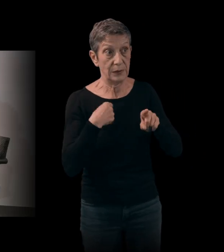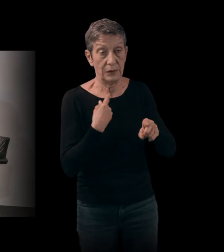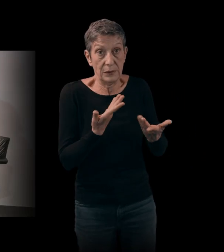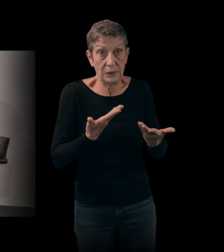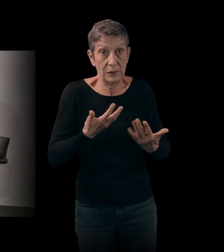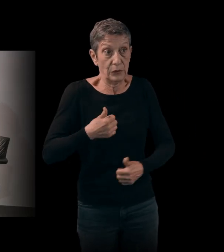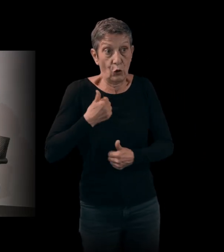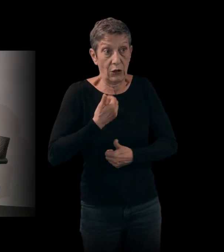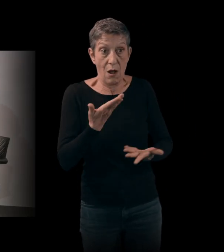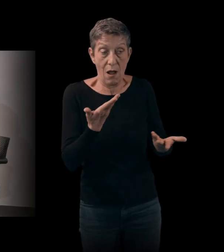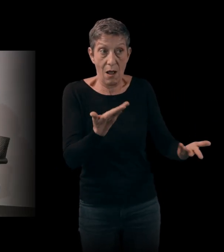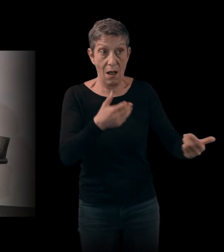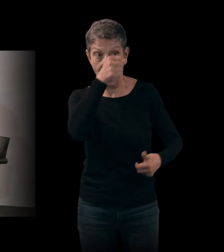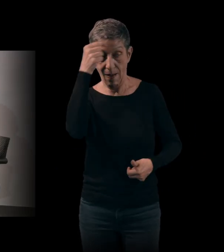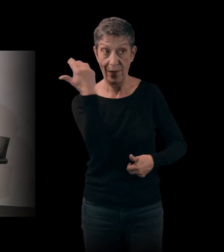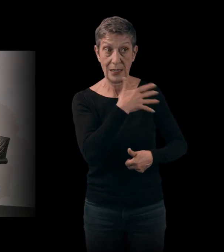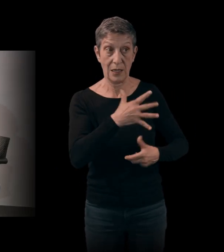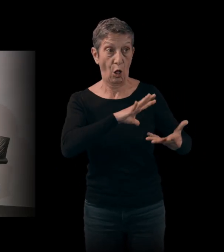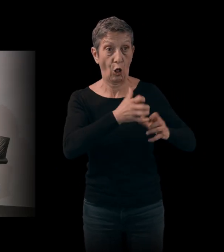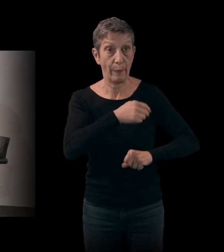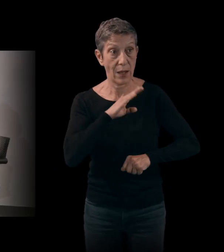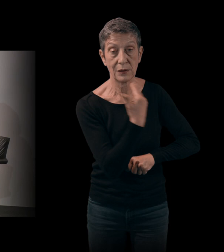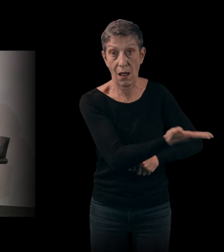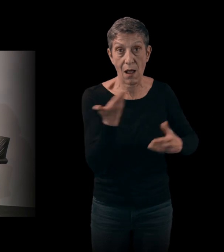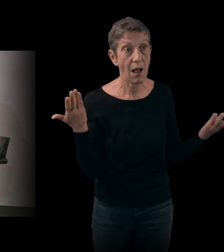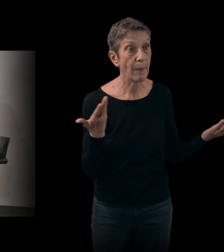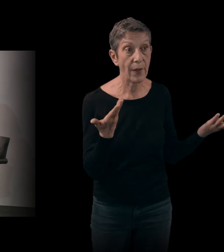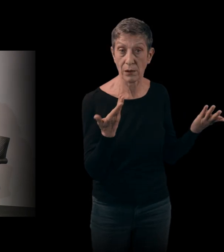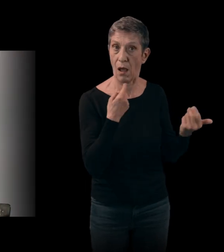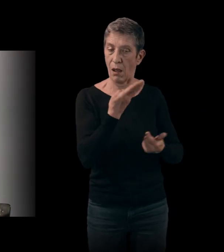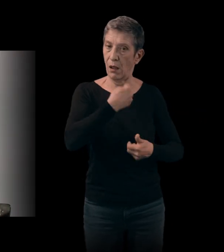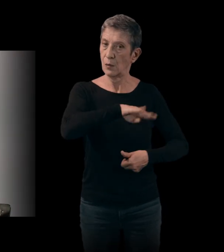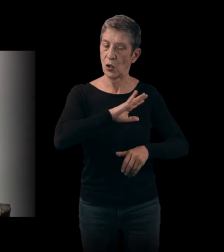mais pas du tout vis-à-vis du peuple vietnamien et des enfants, etc.